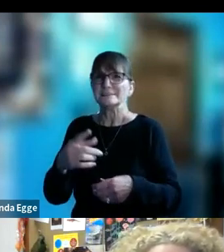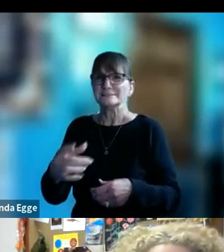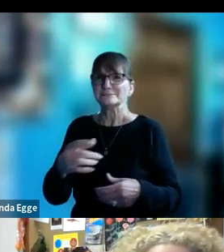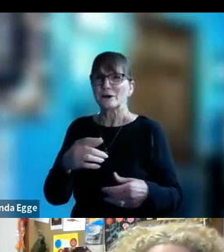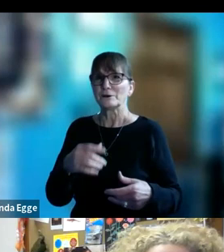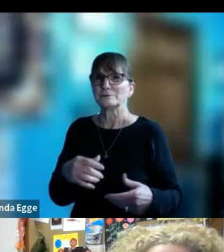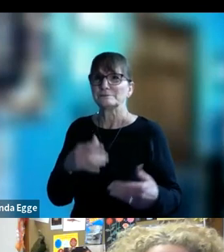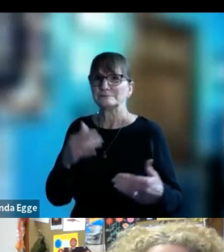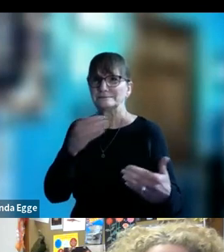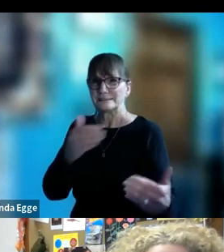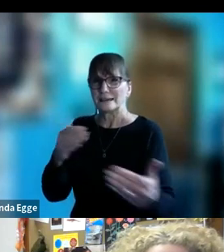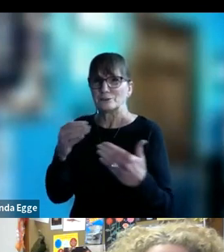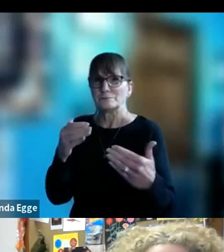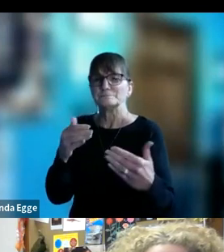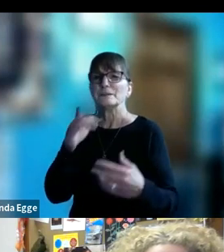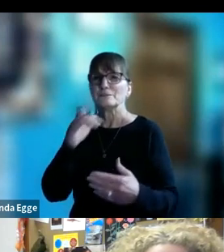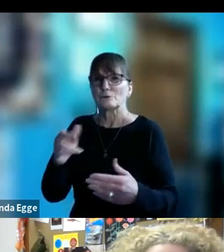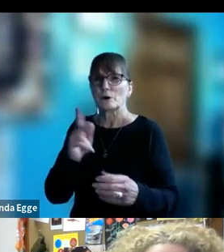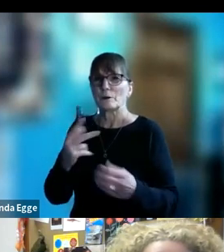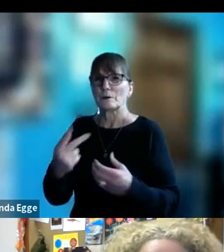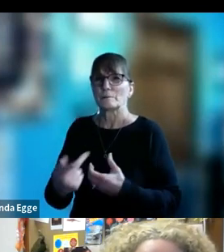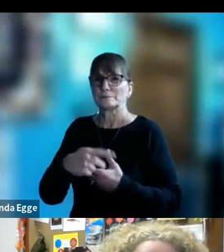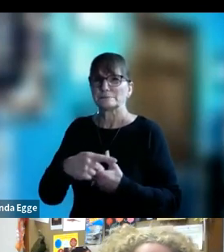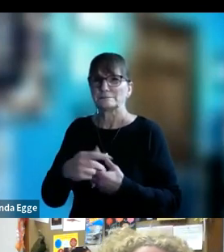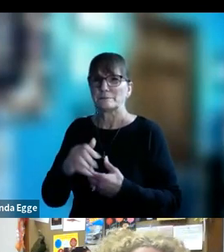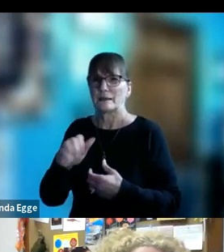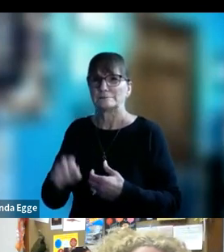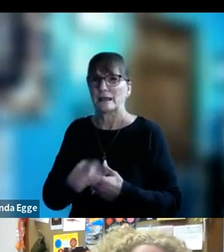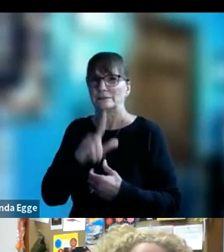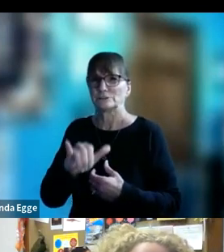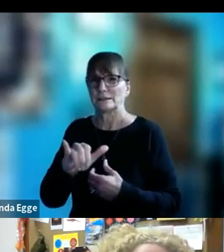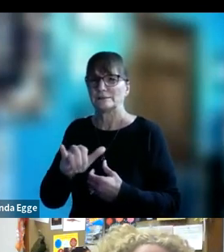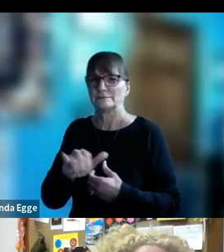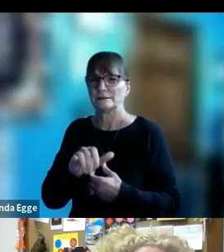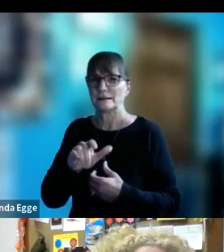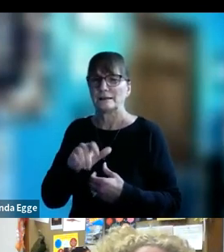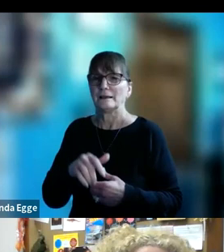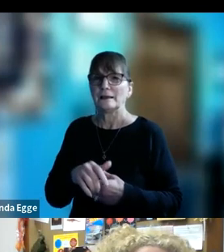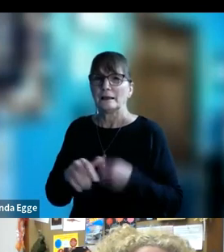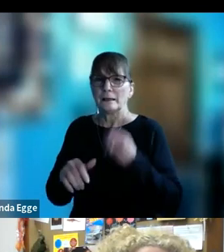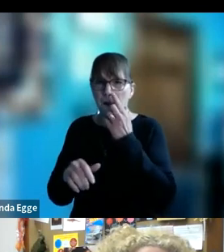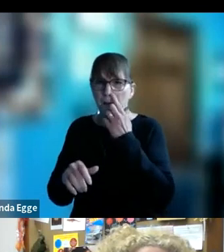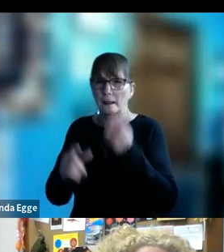Y gracias por participar, Ashley y Elisa. Entonces, en el tiempo que nos queda,